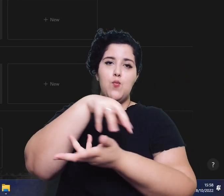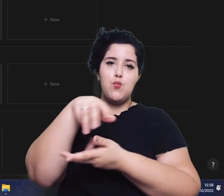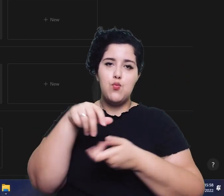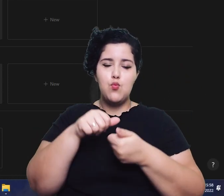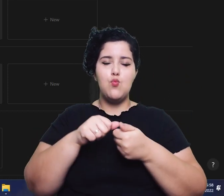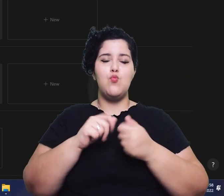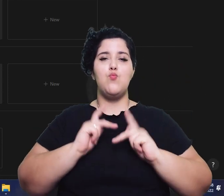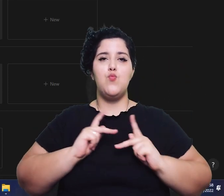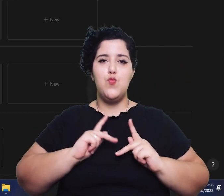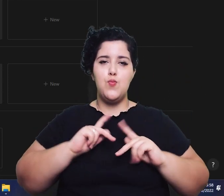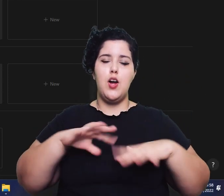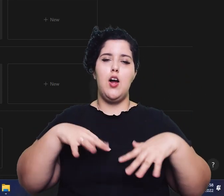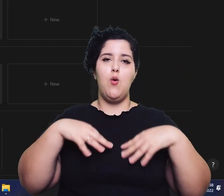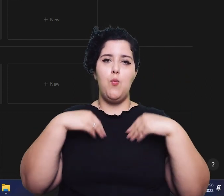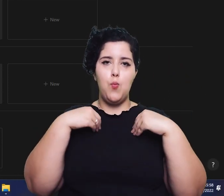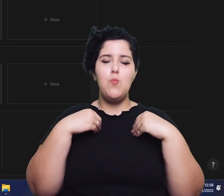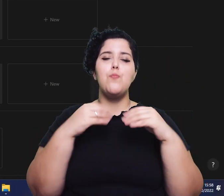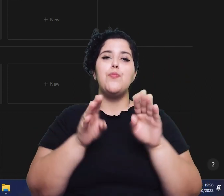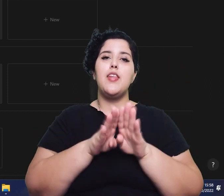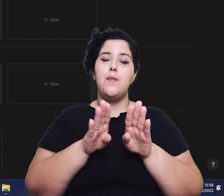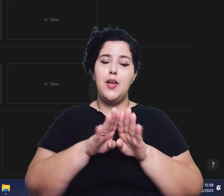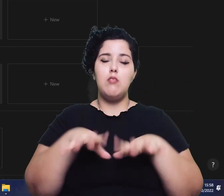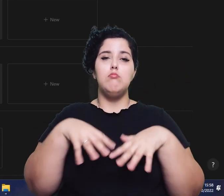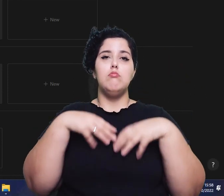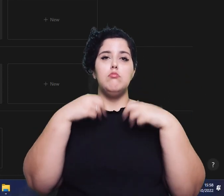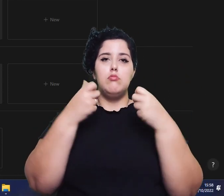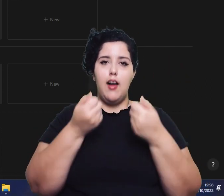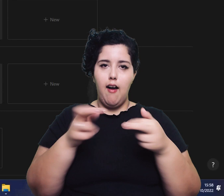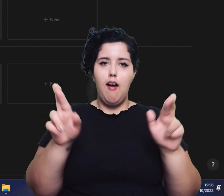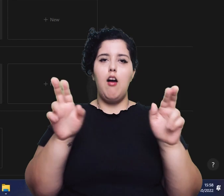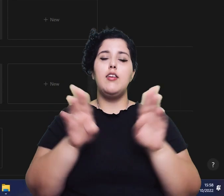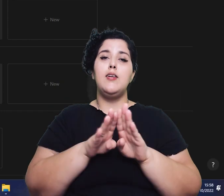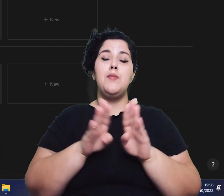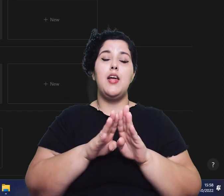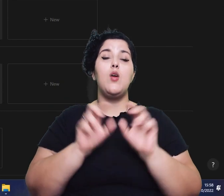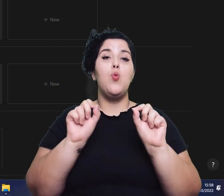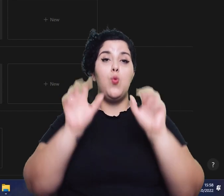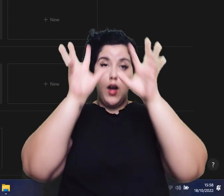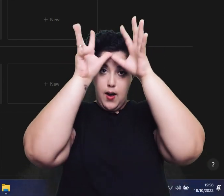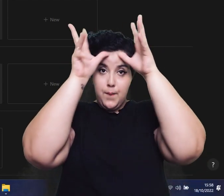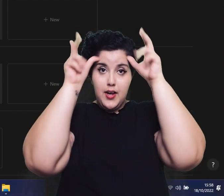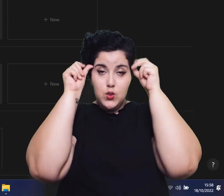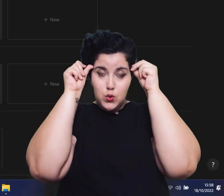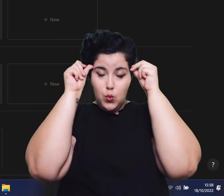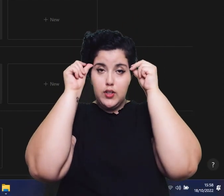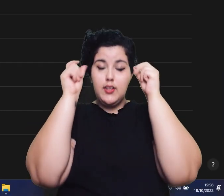Então, isso já começa a me dar uma ideia sobre o que as pessoas acham que é Amazônia. Além disso, por exemplo, a